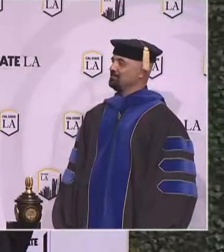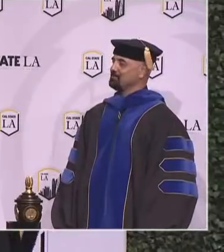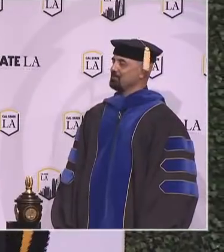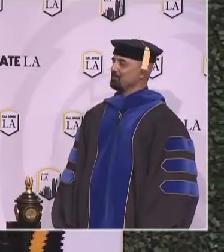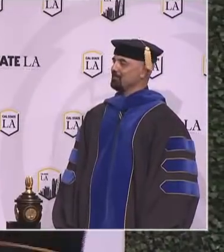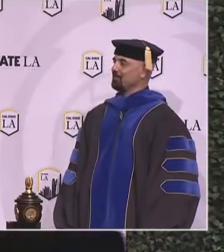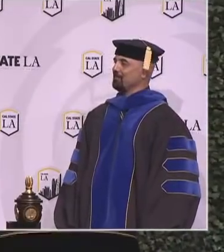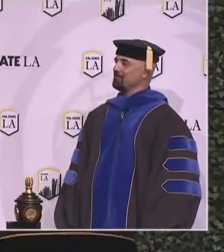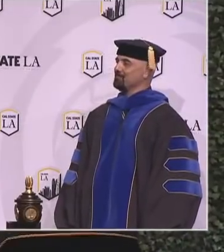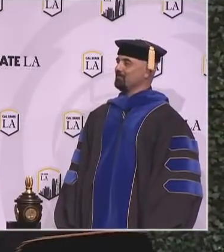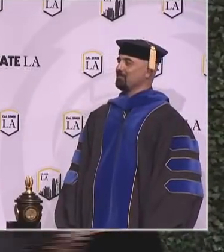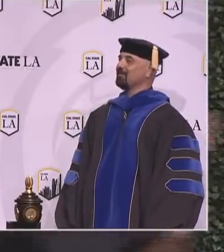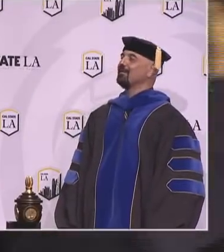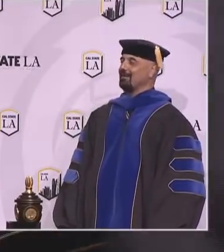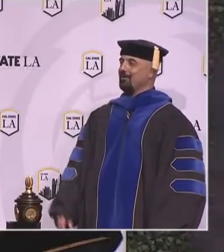HAVE BEEN CALLED]